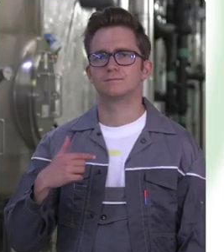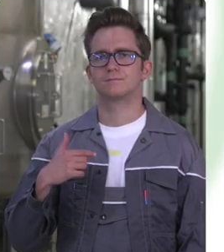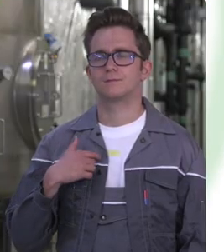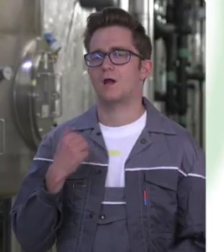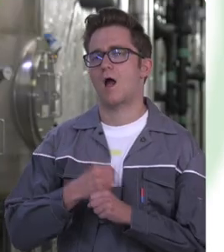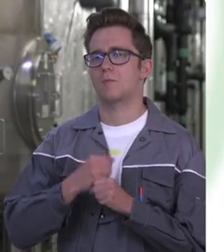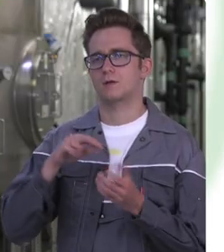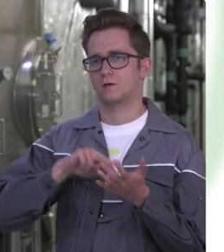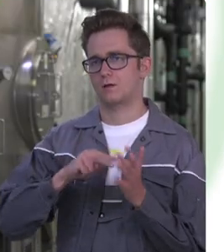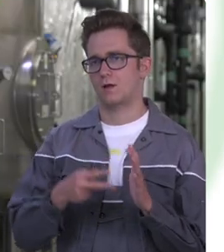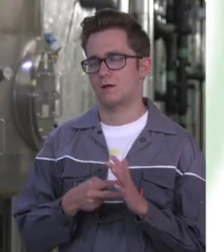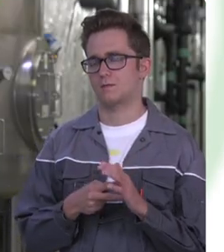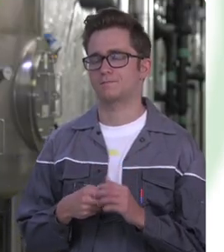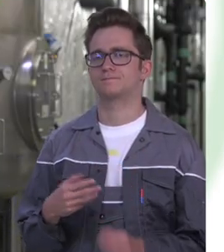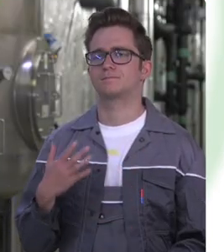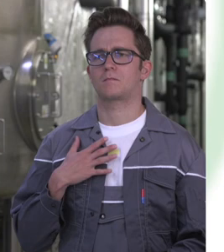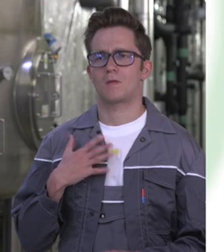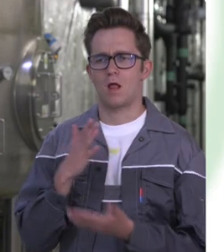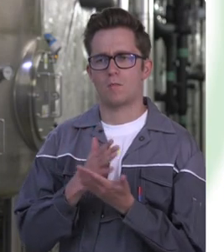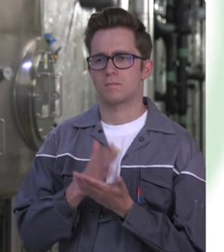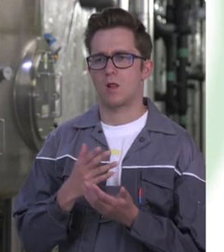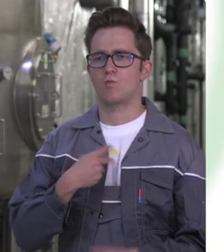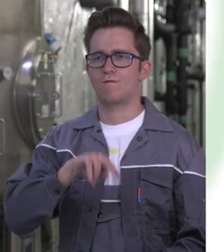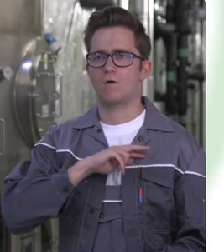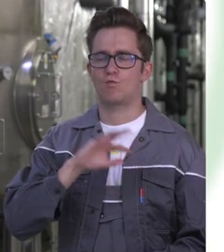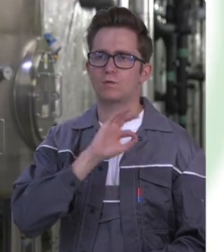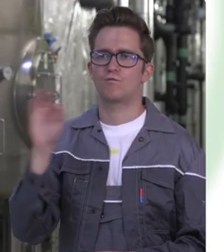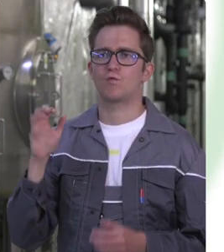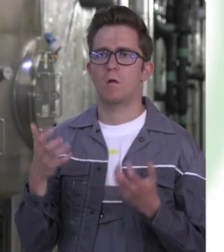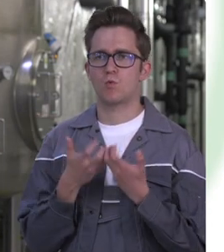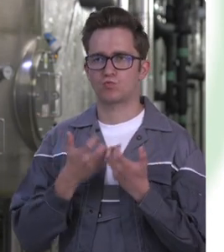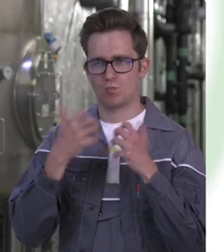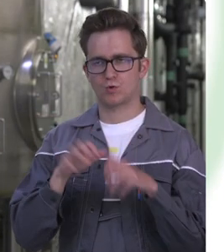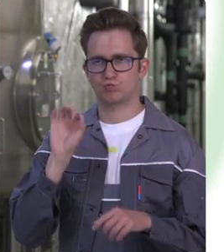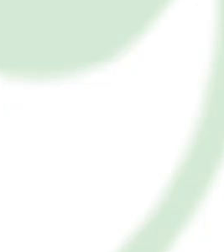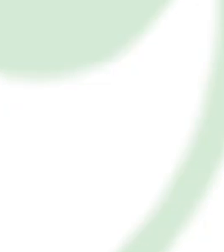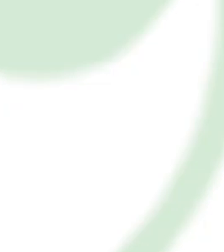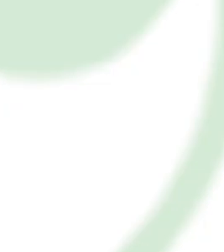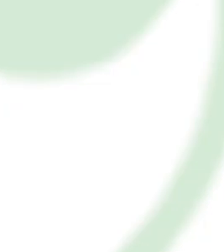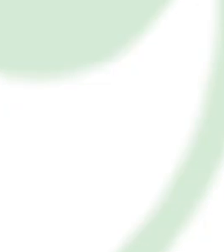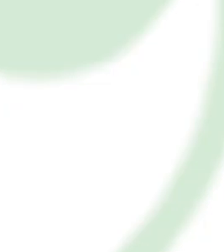Daniel Fuchs: Ich arbeite in der Technik. Ich bin sicher, dass alle Produktionsanlagen gut funktionieren. Ich trage Verantwortung.